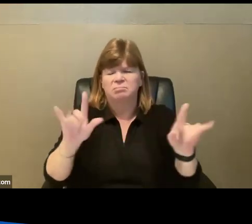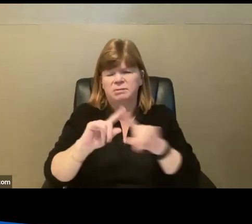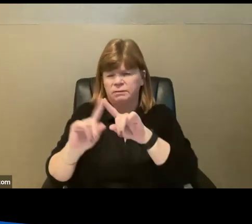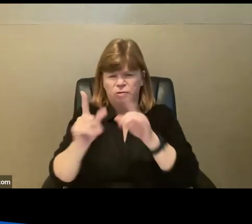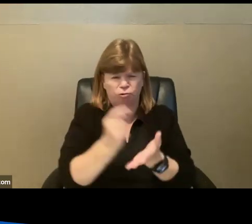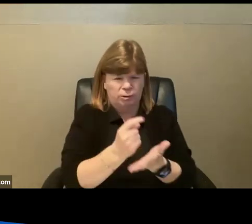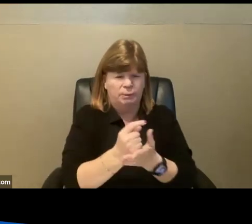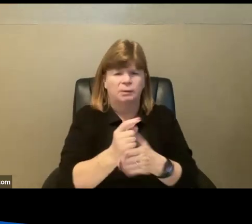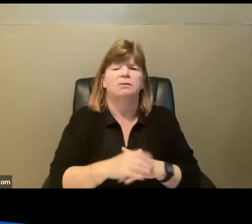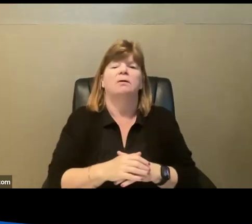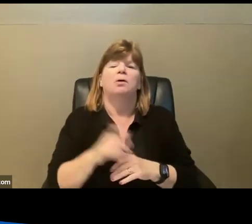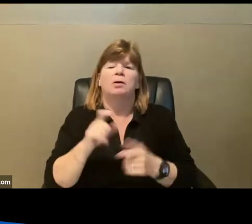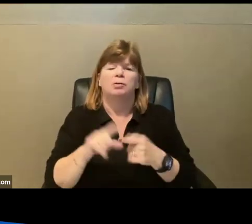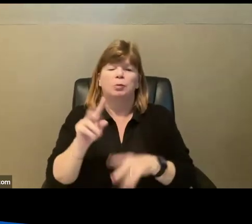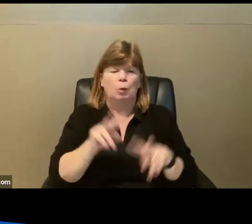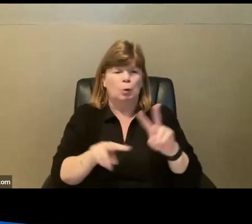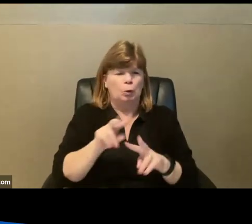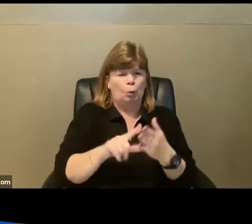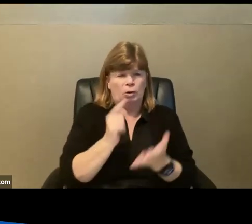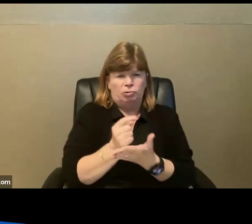Debes analizar qué tratamiento va a funcionar mejor para ti.